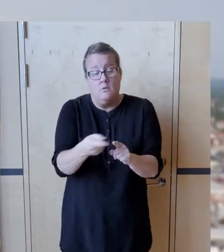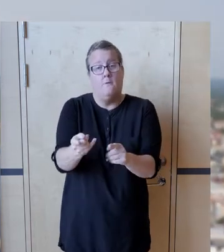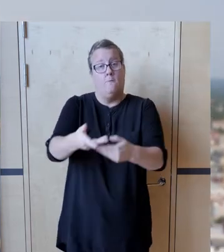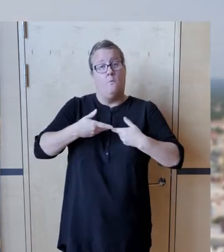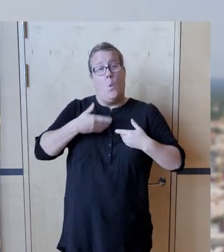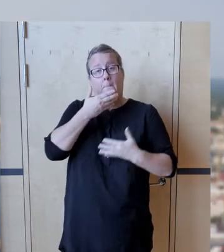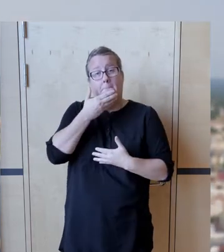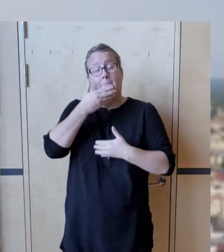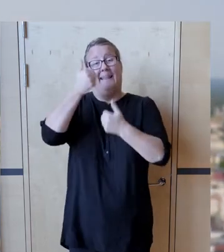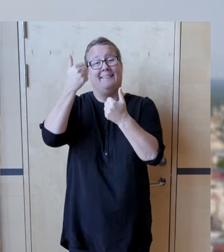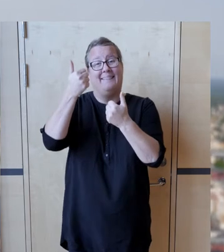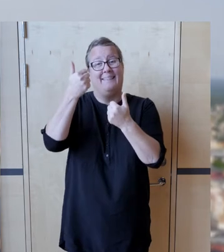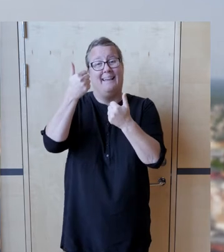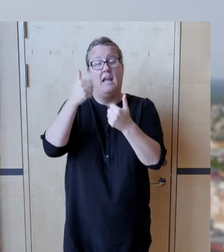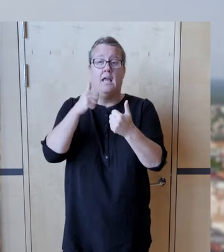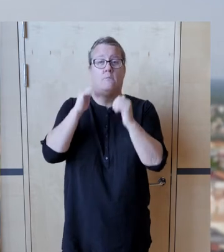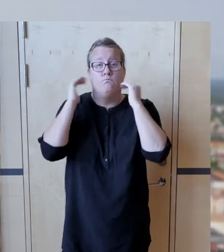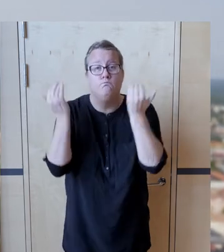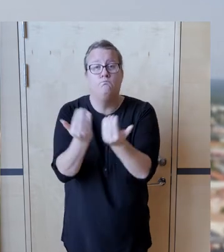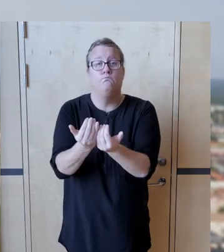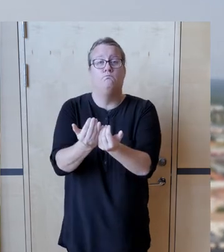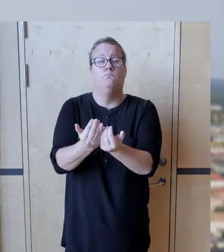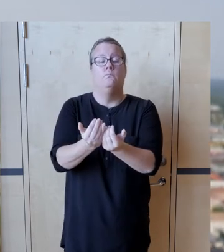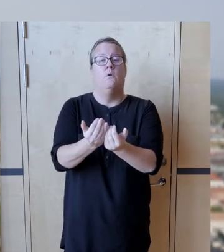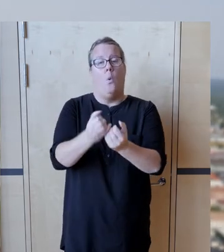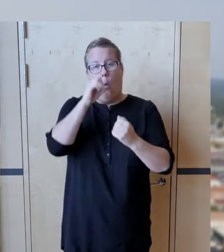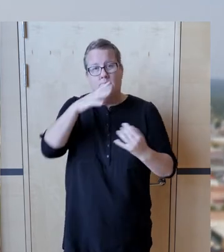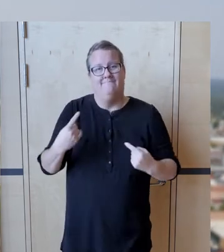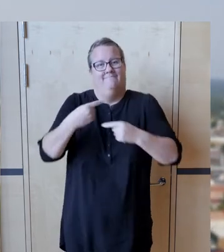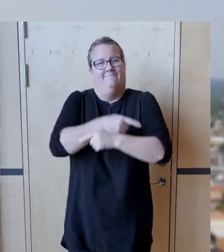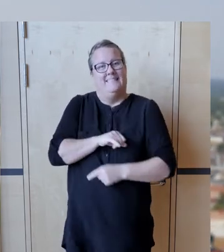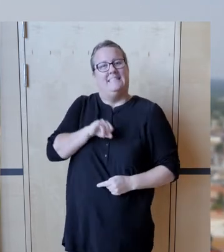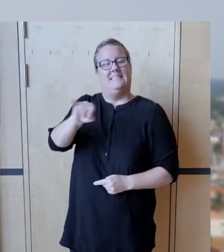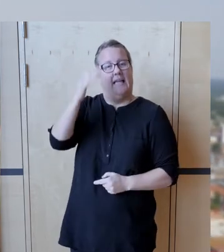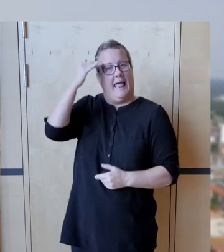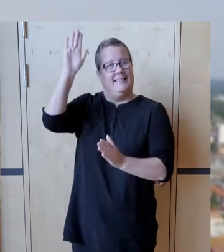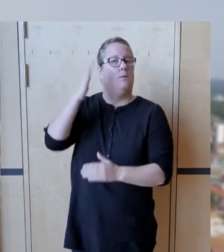Och ett bättre omhändertagande att finnas på ett Äldreboende